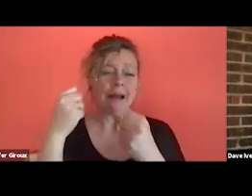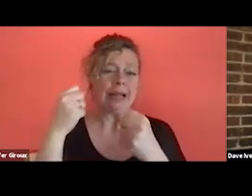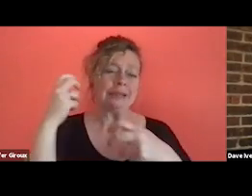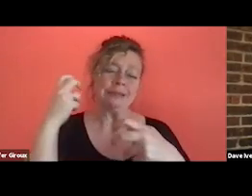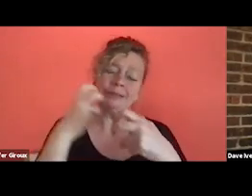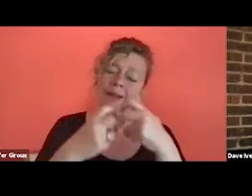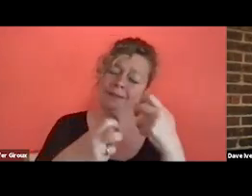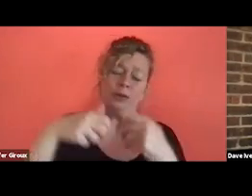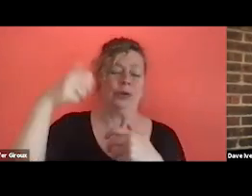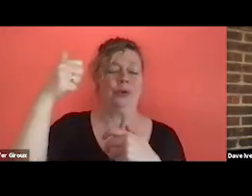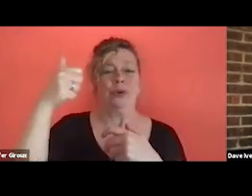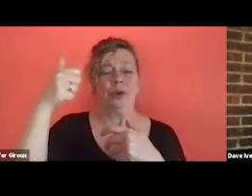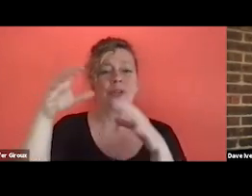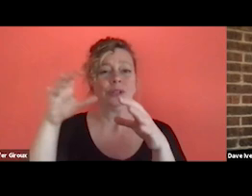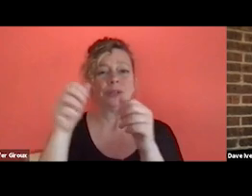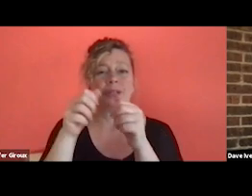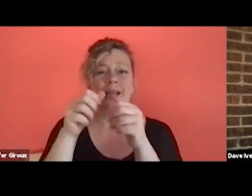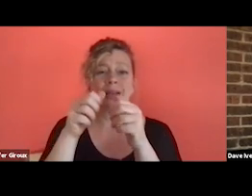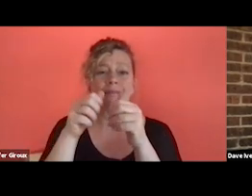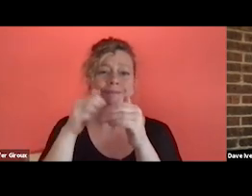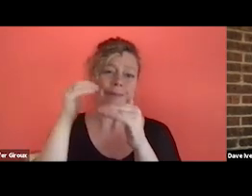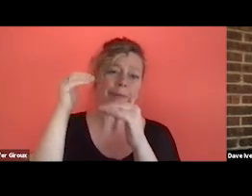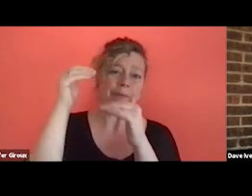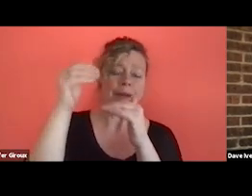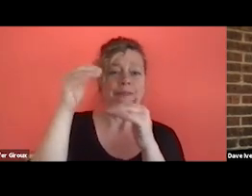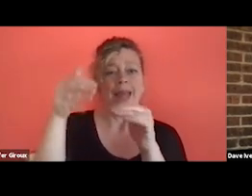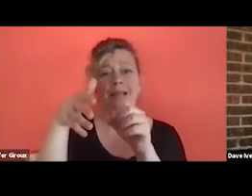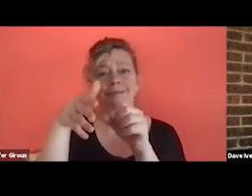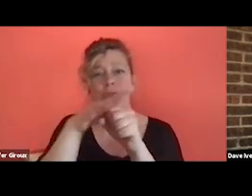con una pandemia encima, realmente preparó el escenario para